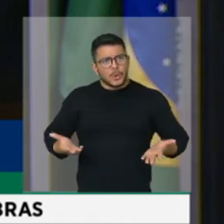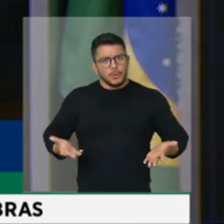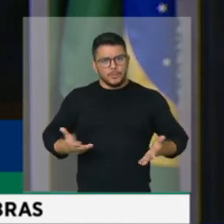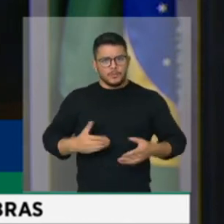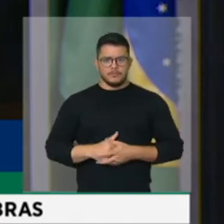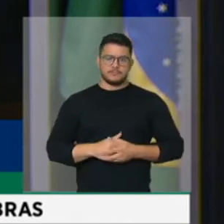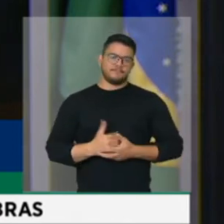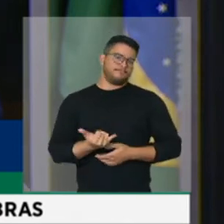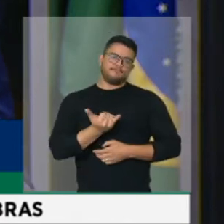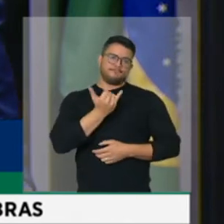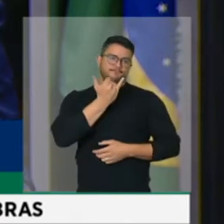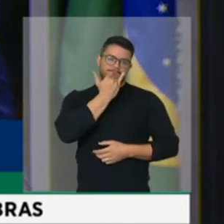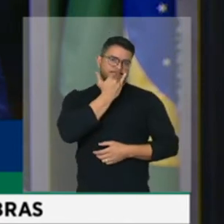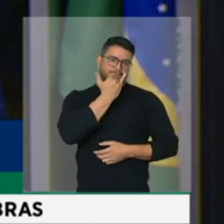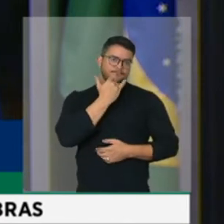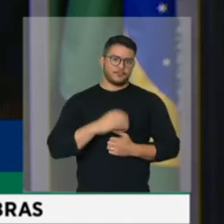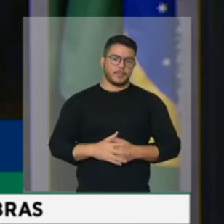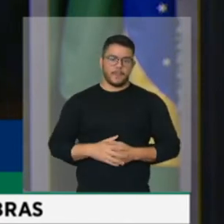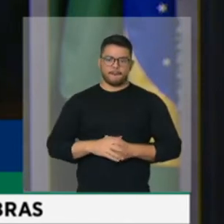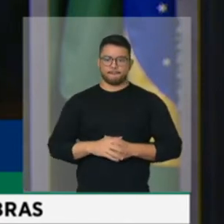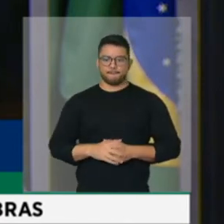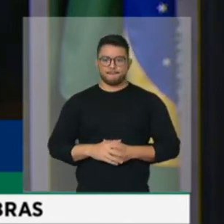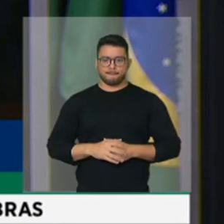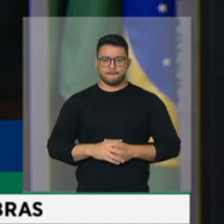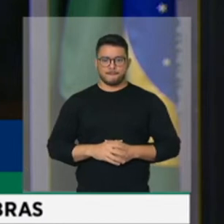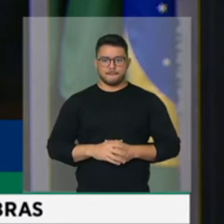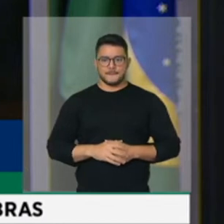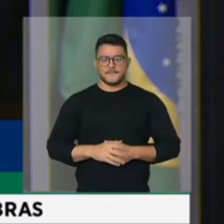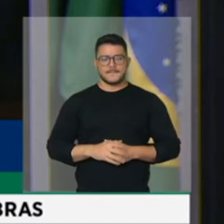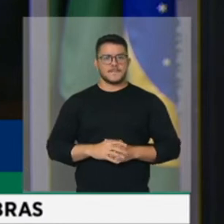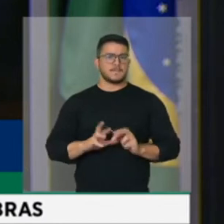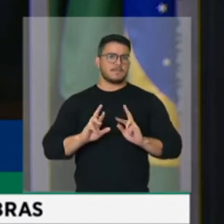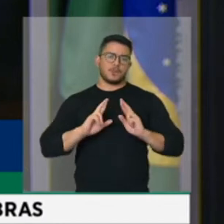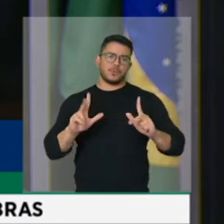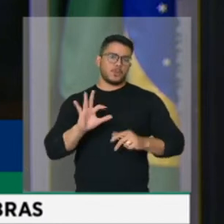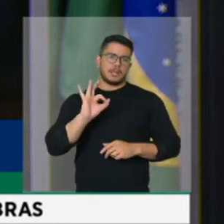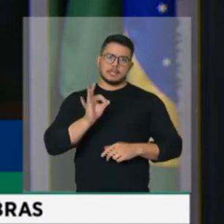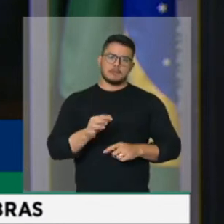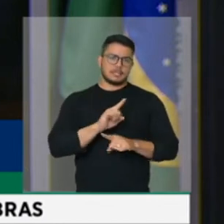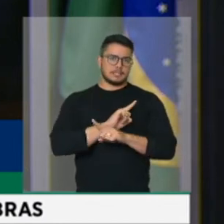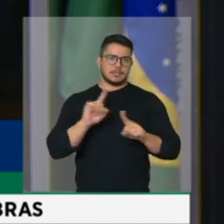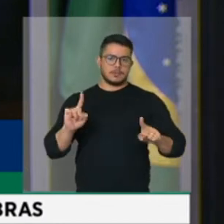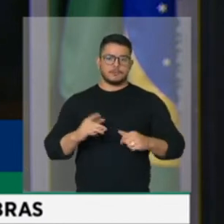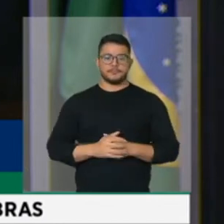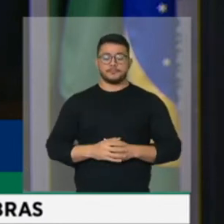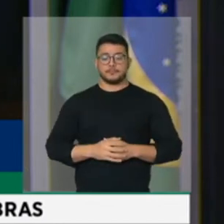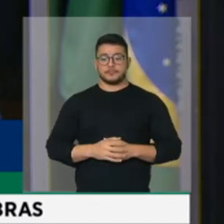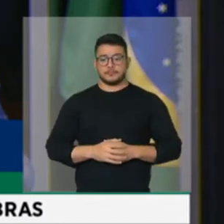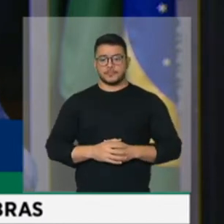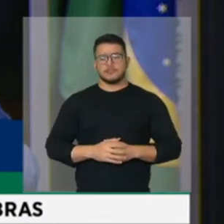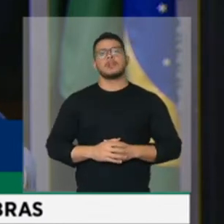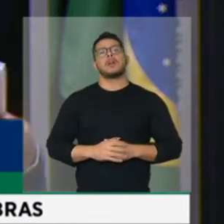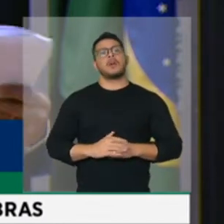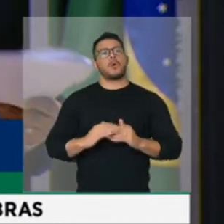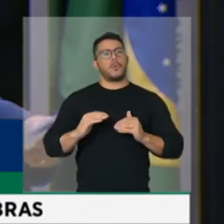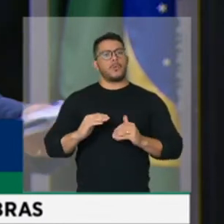QUE A UNIÃO DETEM 65% DAS SUAS AÇÕES. PERDENDO ANO A ANO A SUA CAPACIDADE DE GERAÇÃO, A SUA CAPACIDADE DE TRANSMISSÃO E ACHANDO QUE